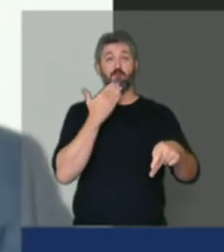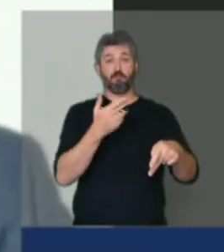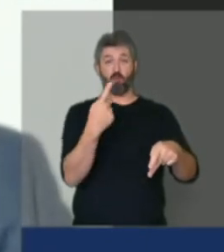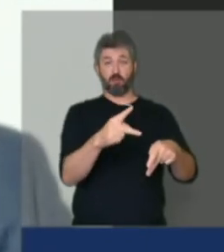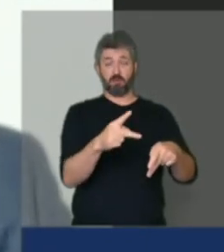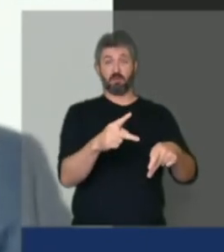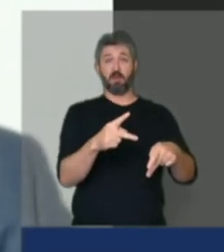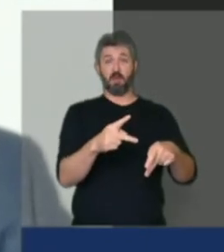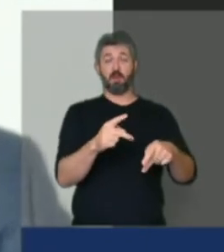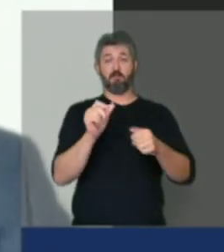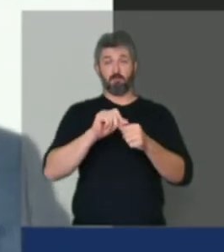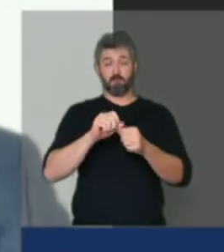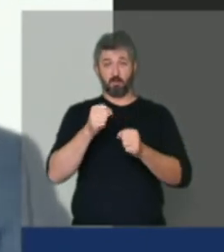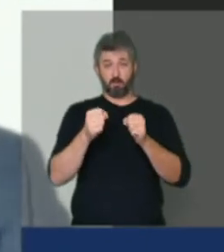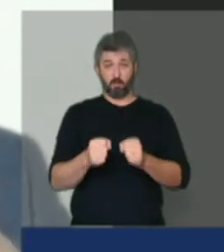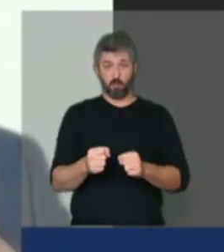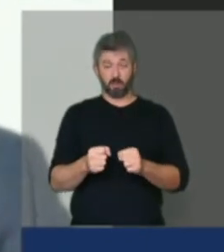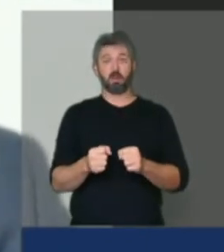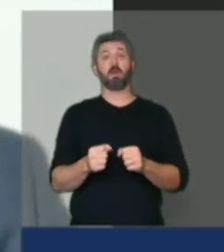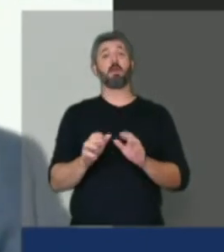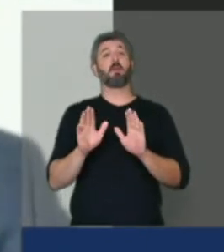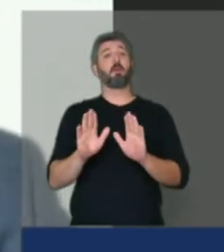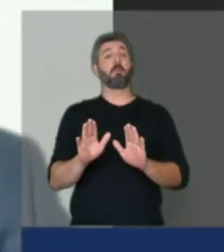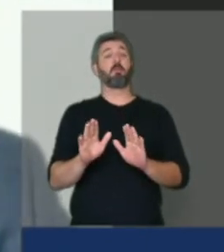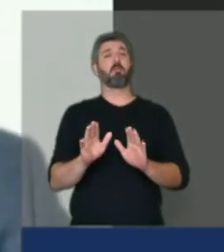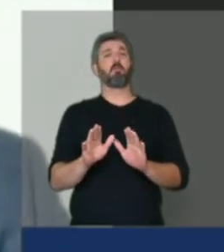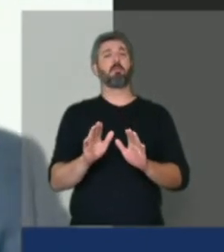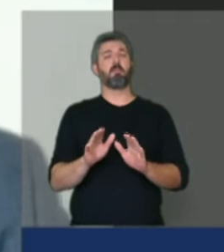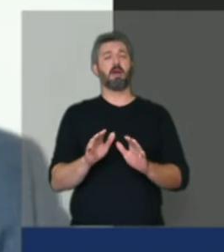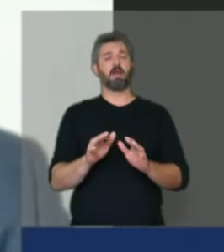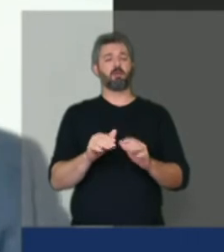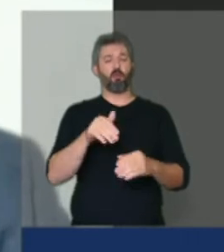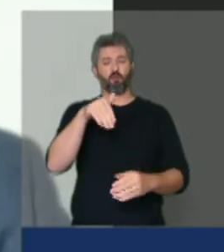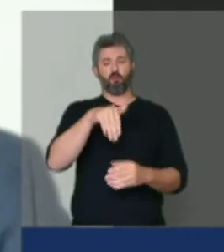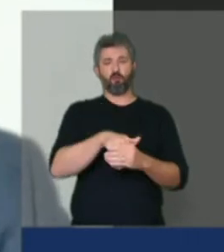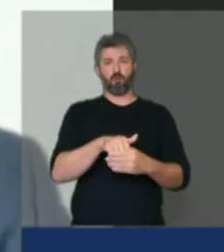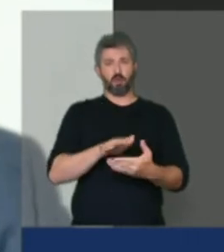EXERCIDO, E O VOTO IMPRESSO É O SUFRÁGIO UNIVERSAL E O EXERCÍCIO DA SOBERAN A